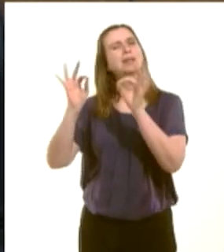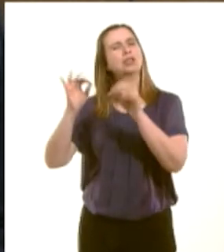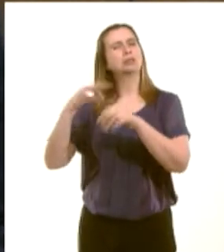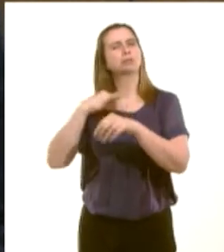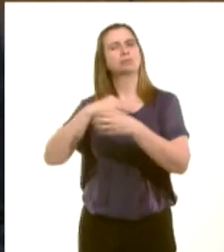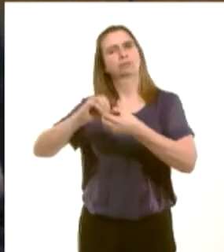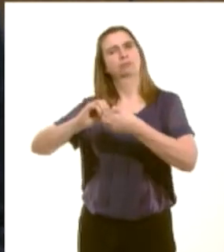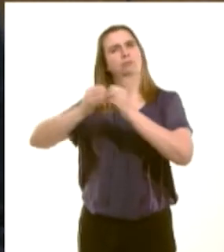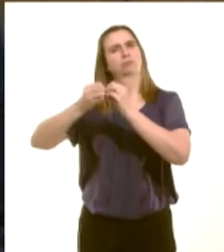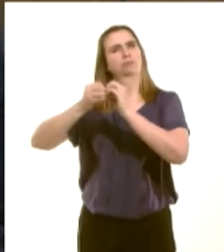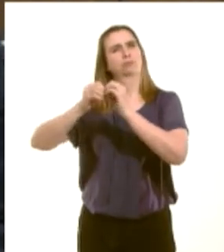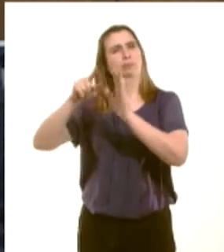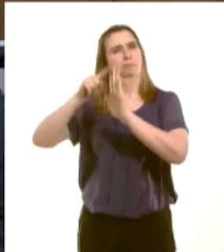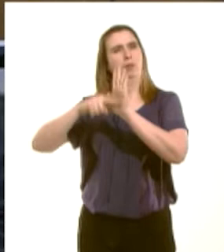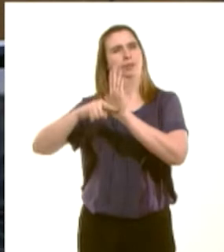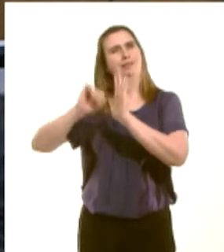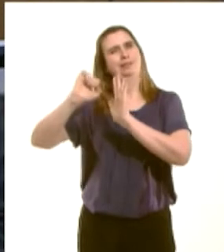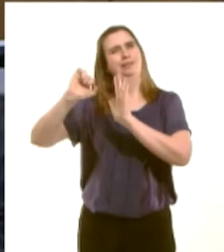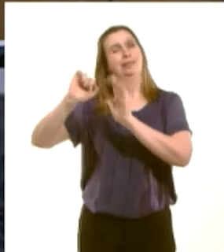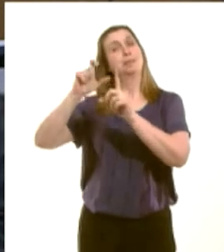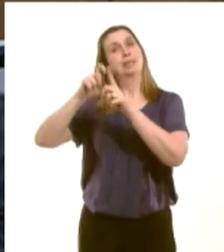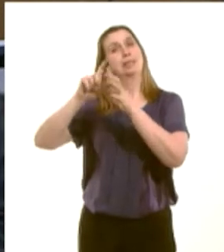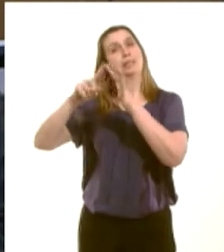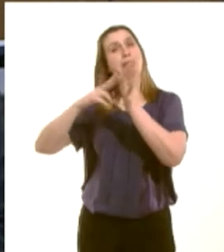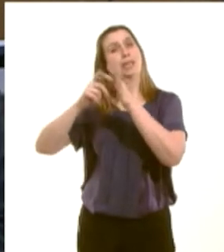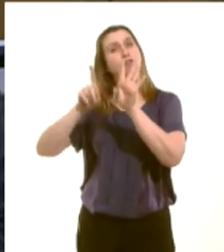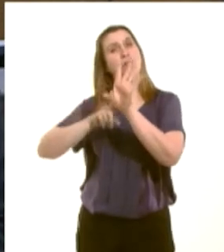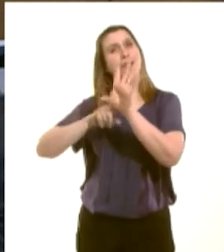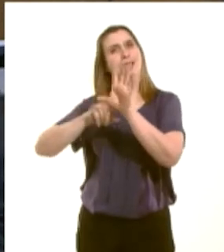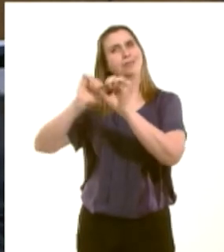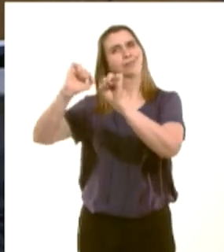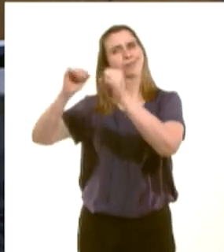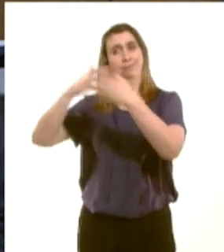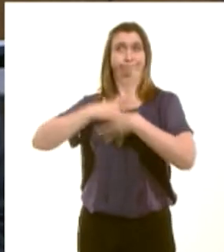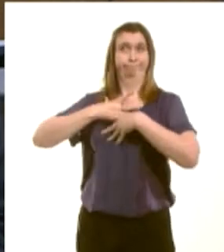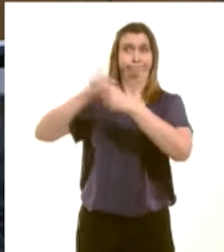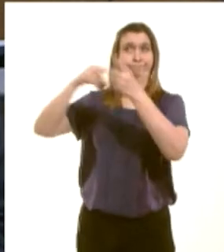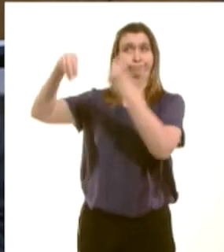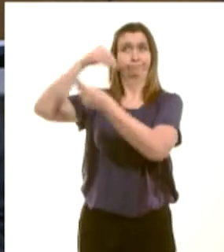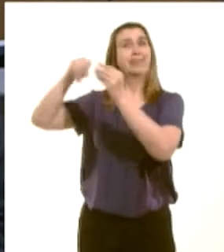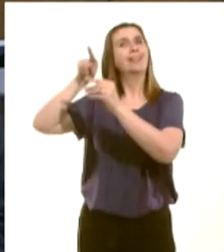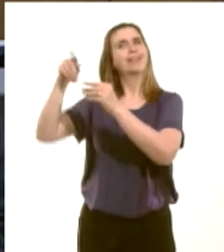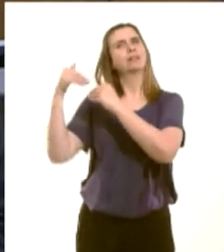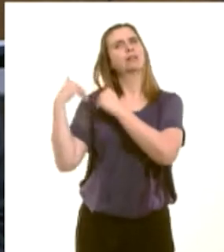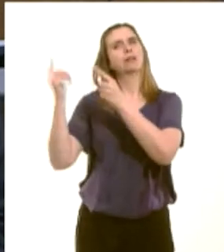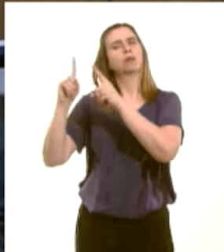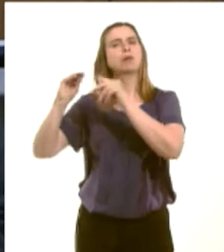hoffwn i weld, tra bod y bwrdd iechyd yn ystyried y papur sydd wedi dod oír arbenigwyr, yw